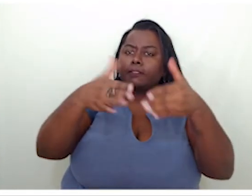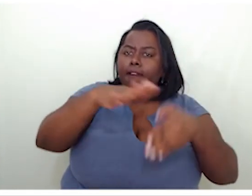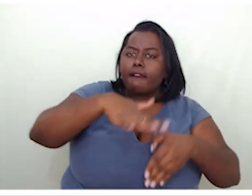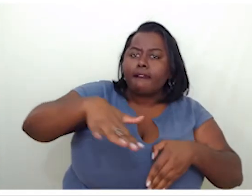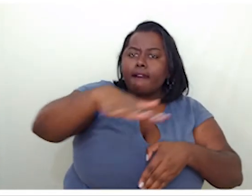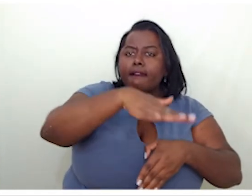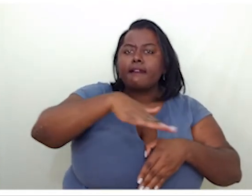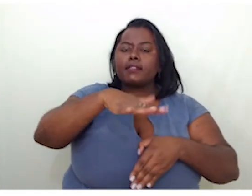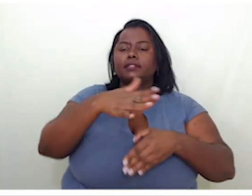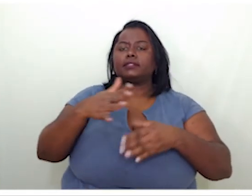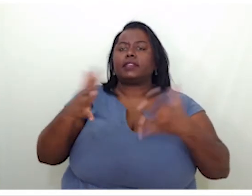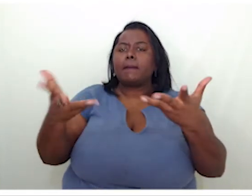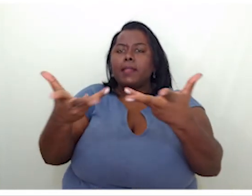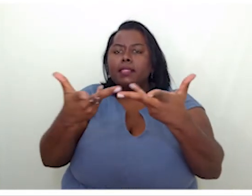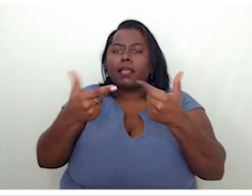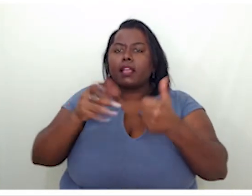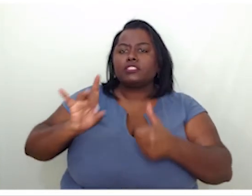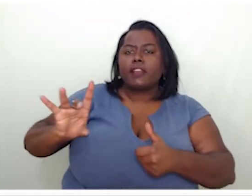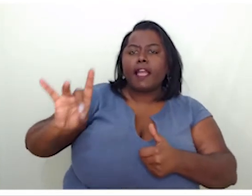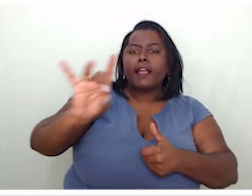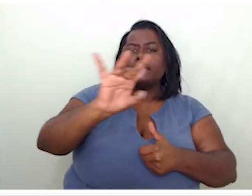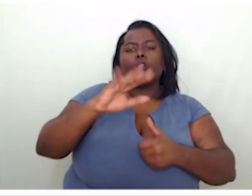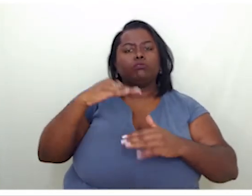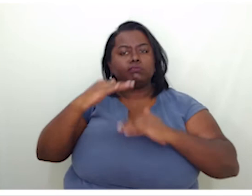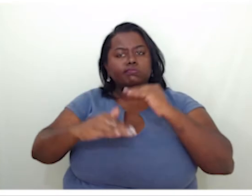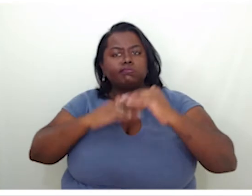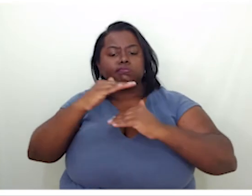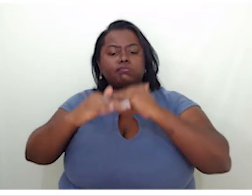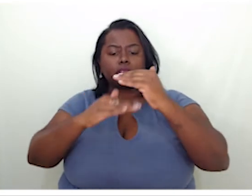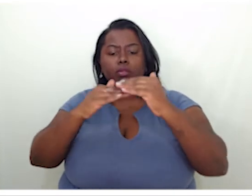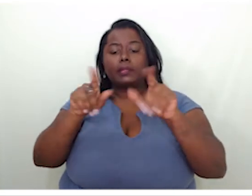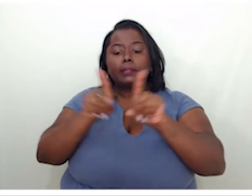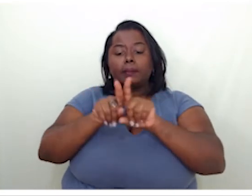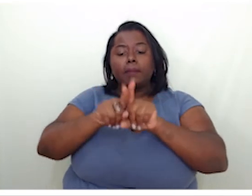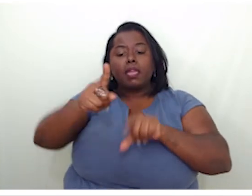que sentían que juntos podrían reunir más ideas